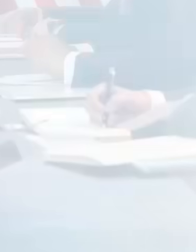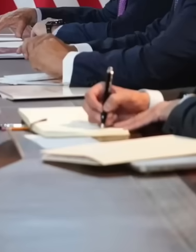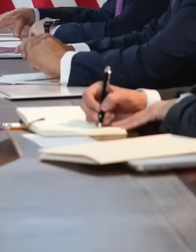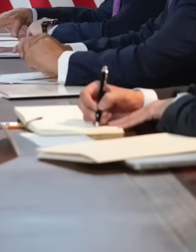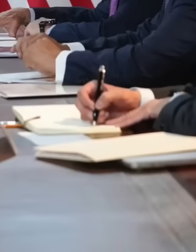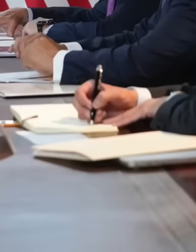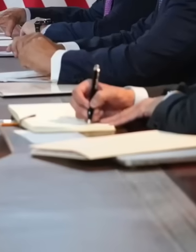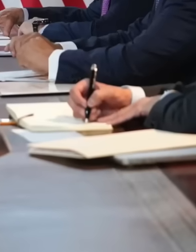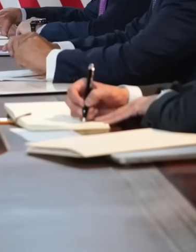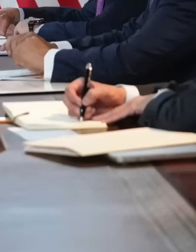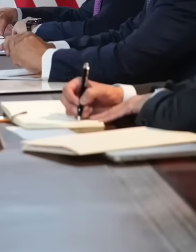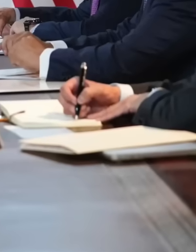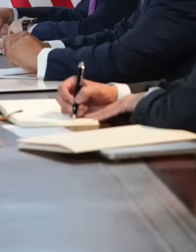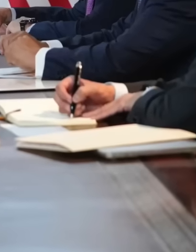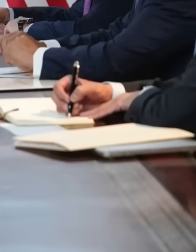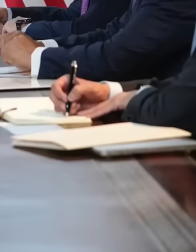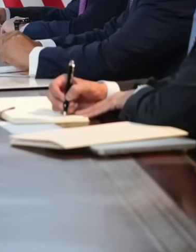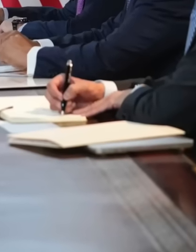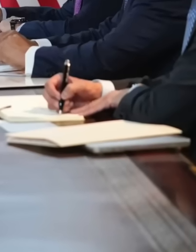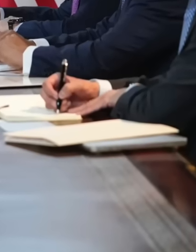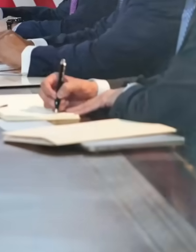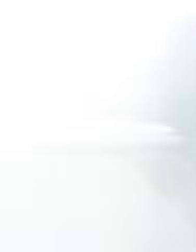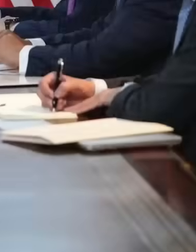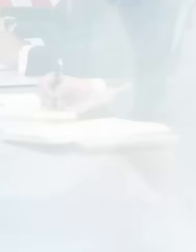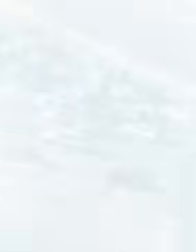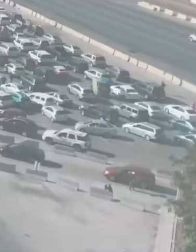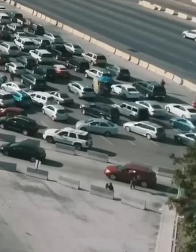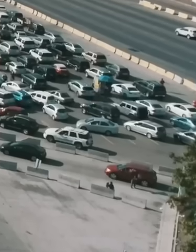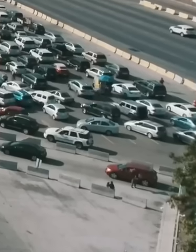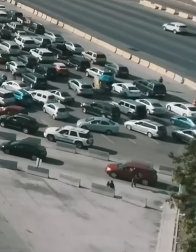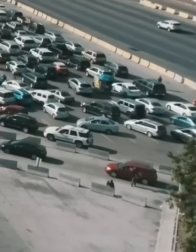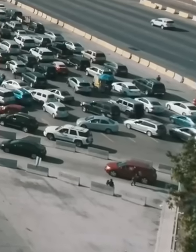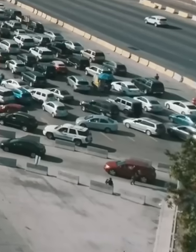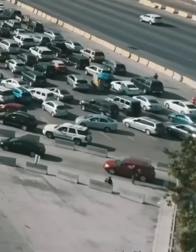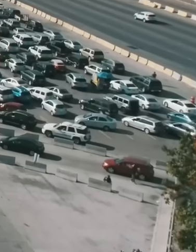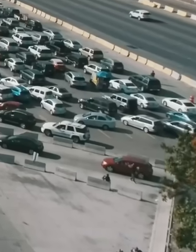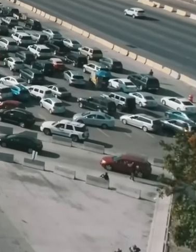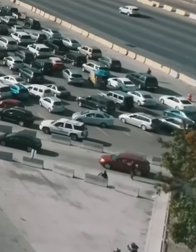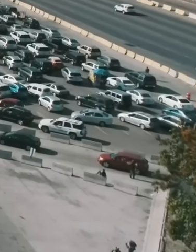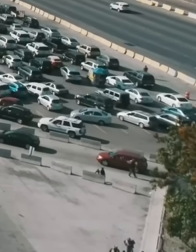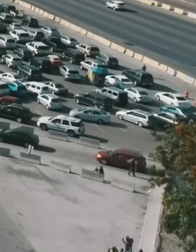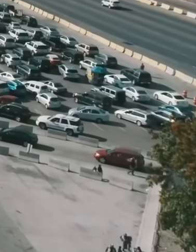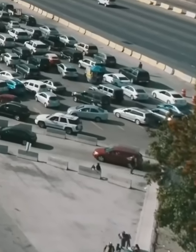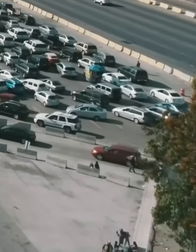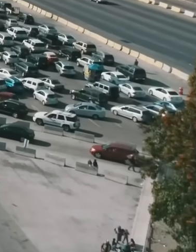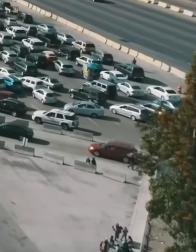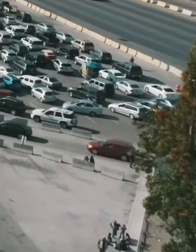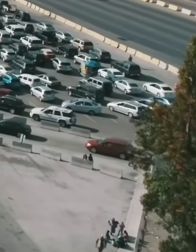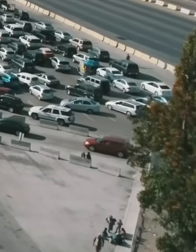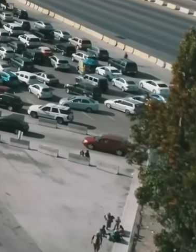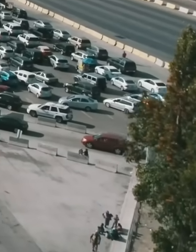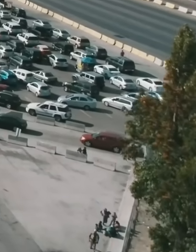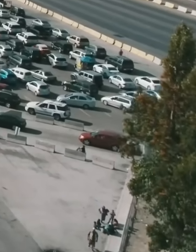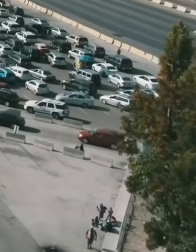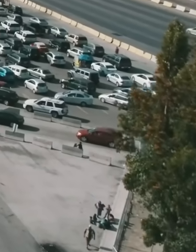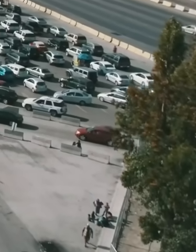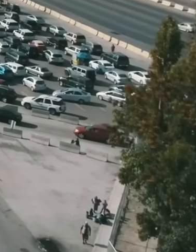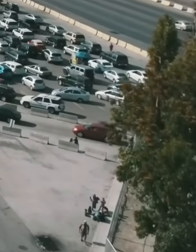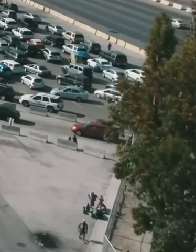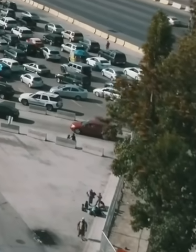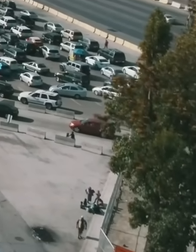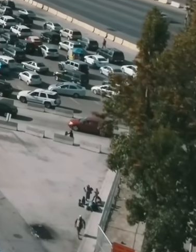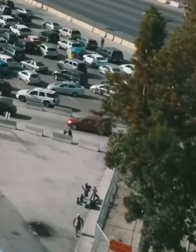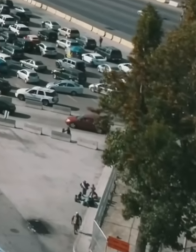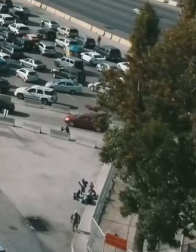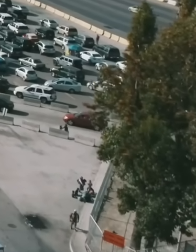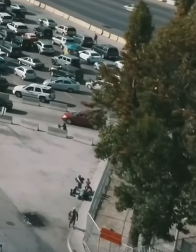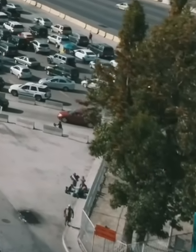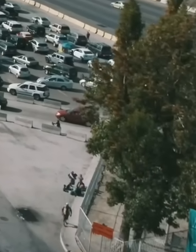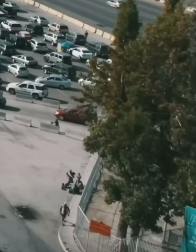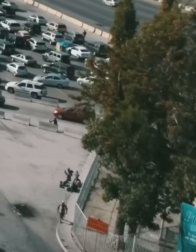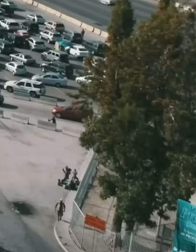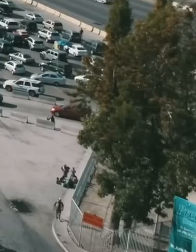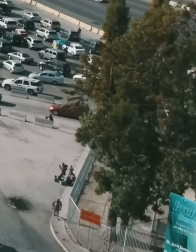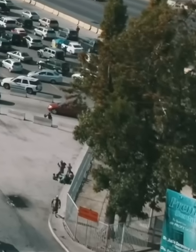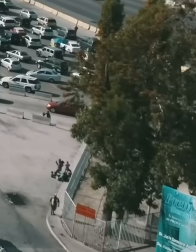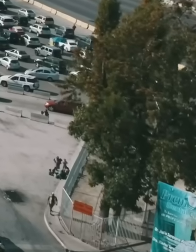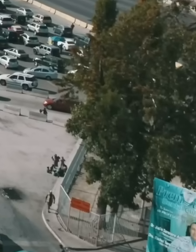de Estado para conversar sobre diversos temas de la relación México Estados Unidos